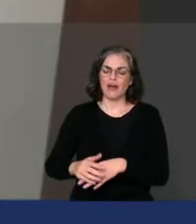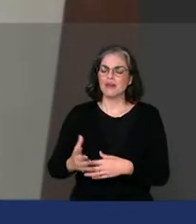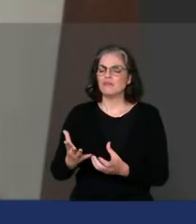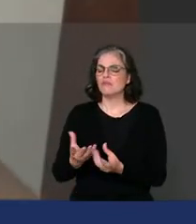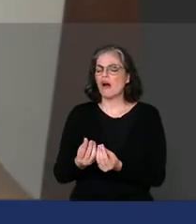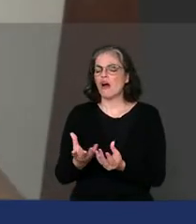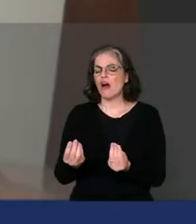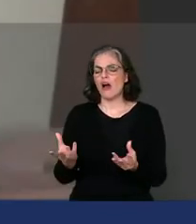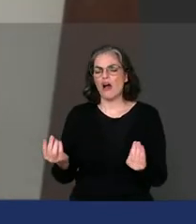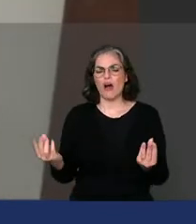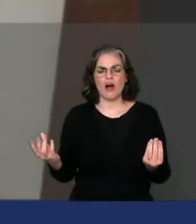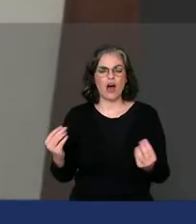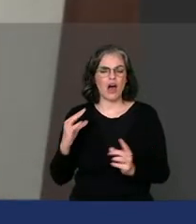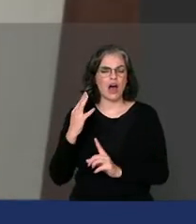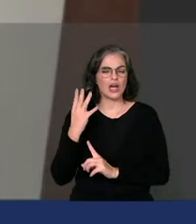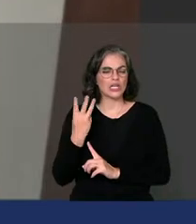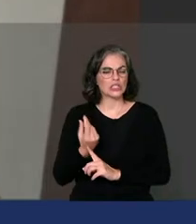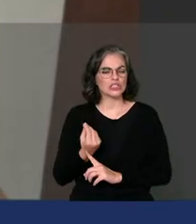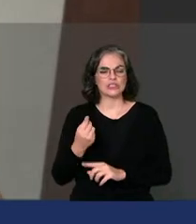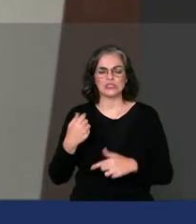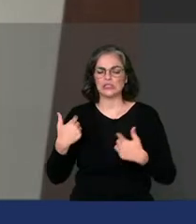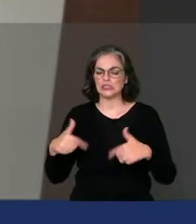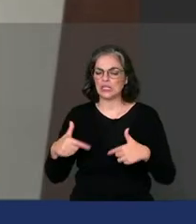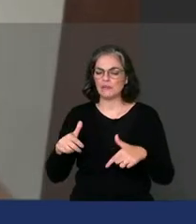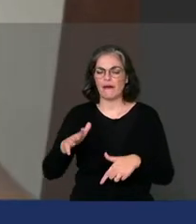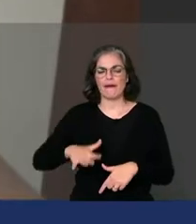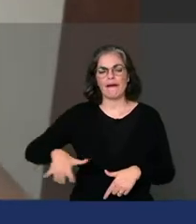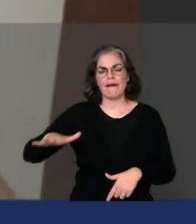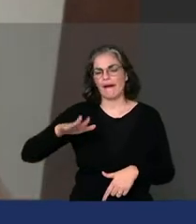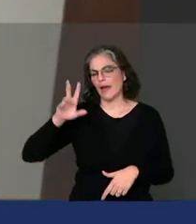MOMENTO DE PANDEMIA MUITOS DOS ARTISTAS, DOS TRABALHADORES DE AUDIOVISUAL, DOS TRABALHADORES